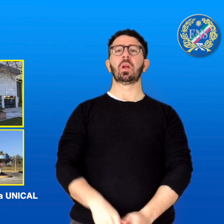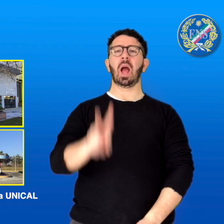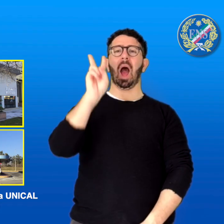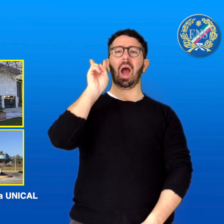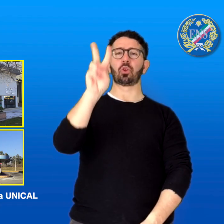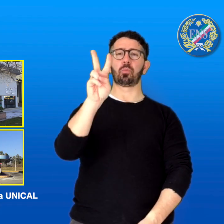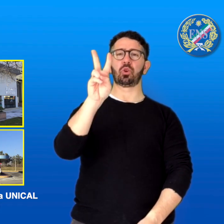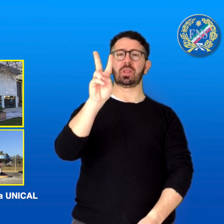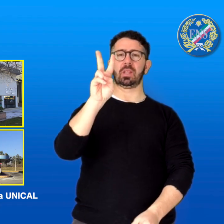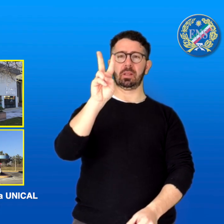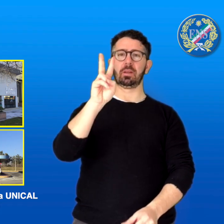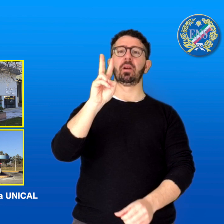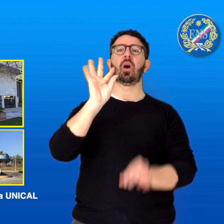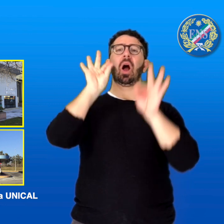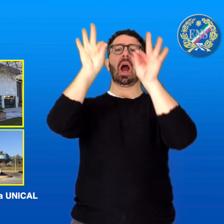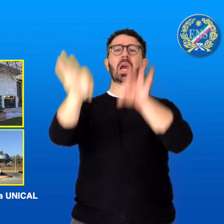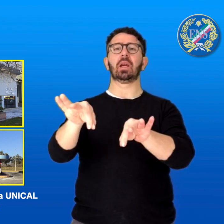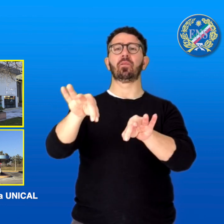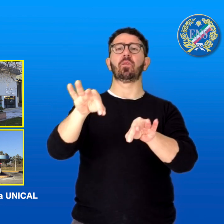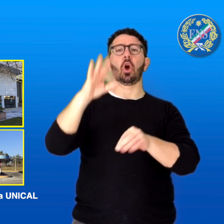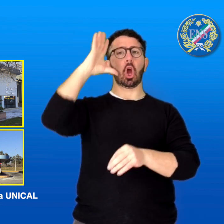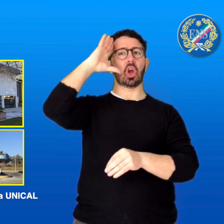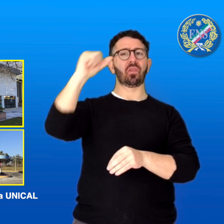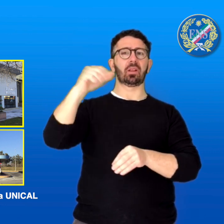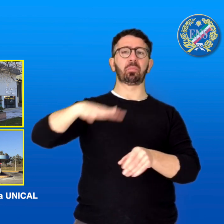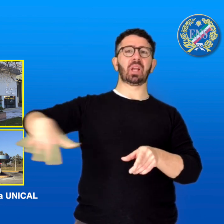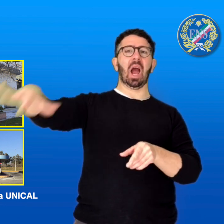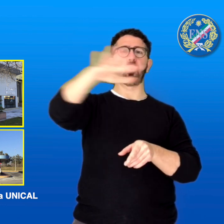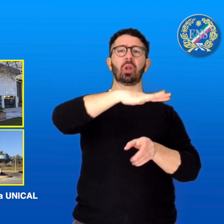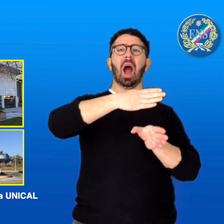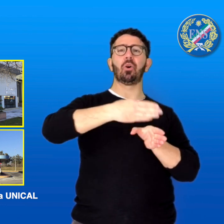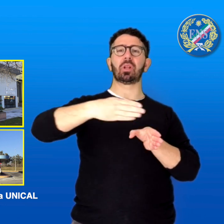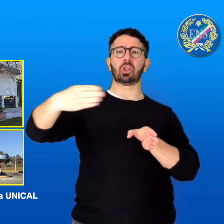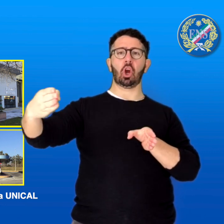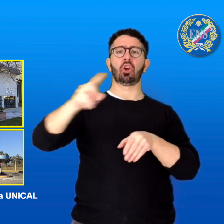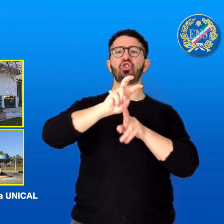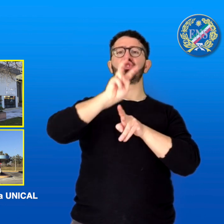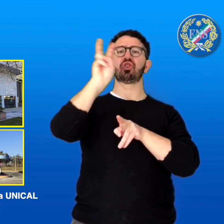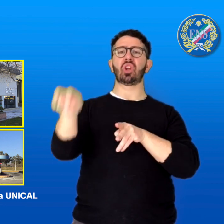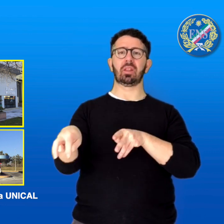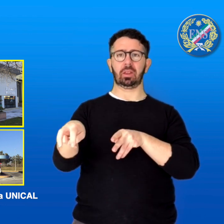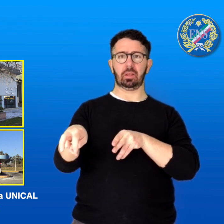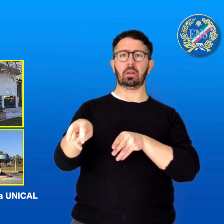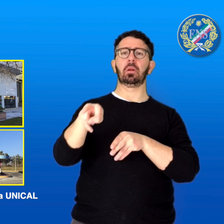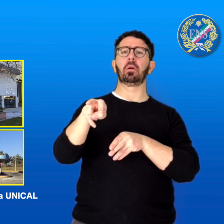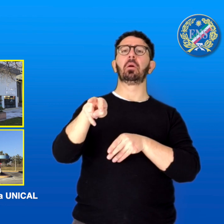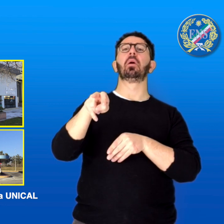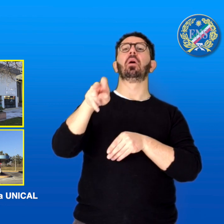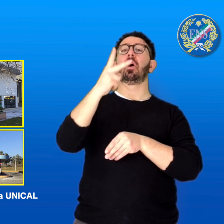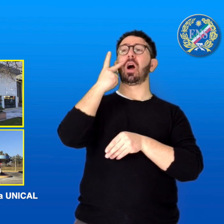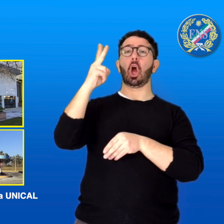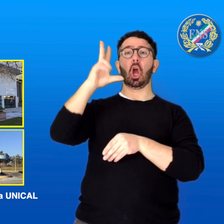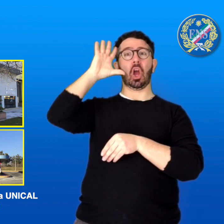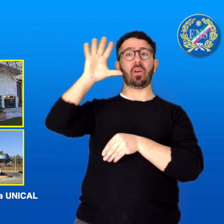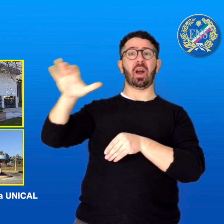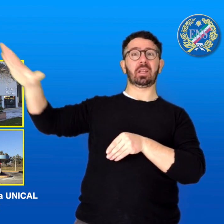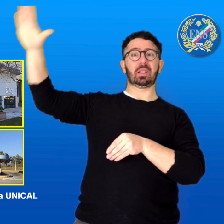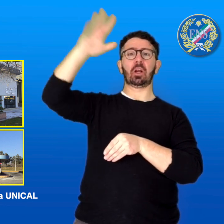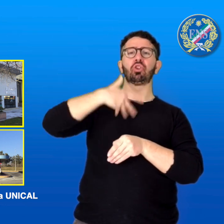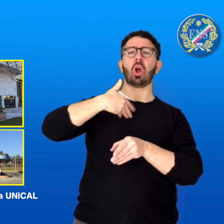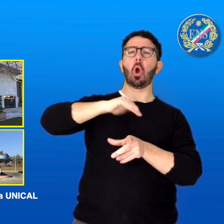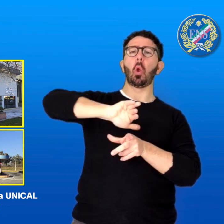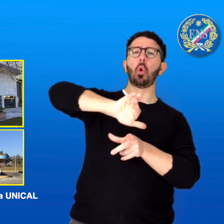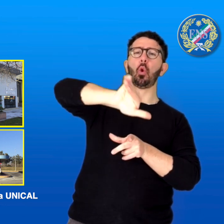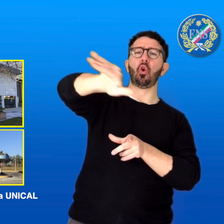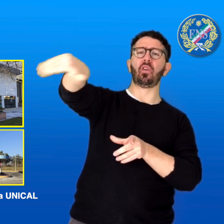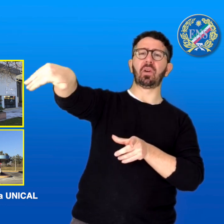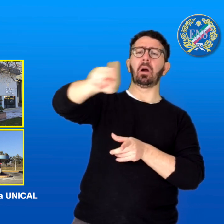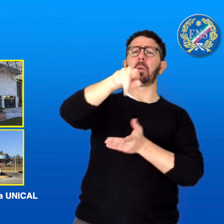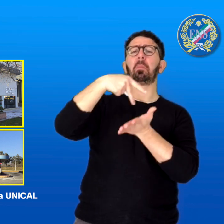Arrivando con l'autobus all'Università, scenderete all'autostazione. A quel punto è necessario fare un breve tratto a piedi, dopo una curva